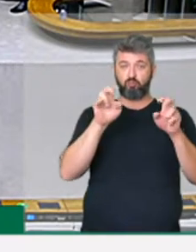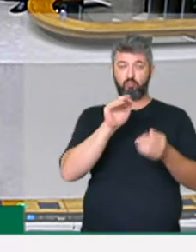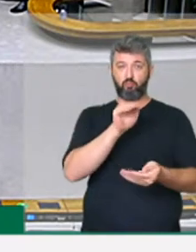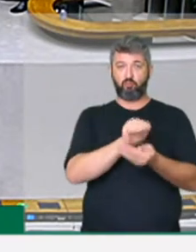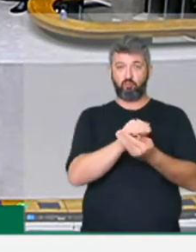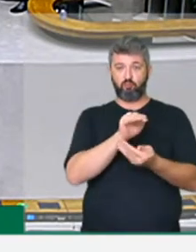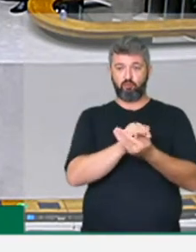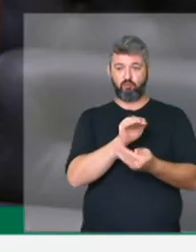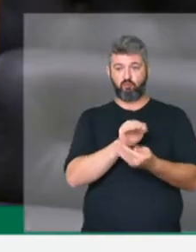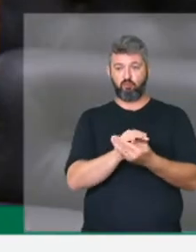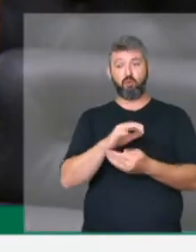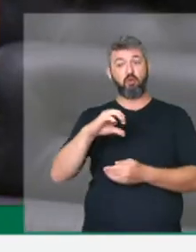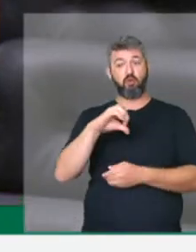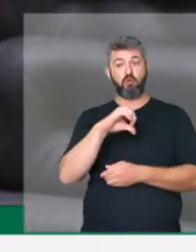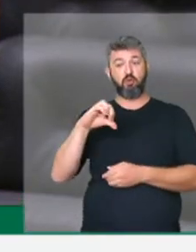PROCESSO É ESSE DE TRANSFERÊNCIA DE RENDA? EU